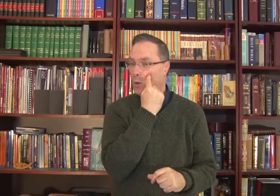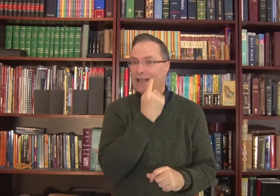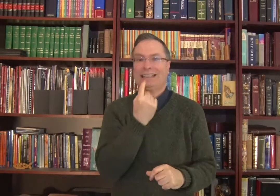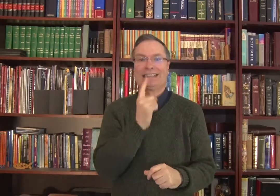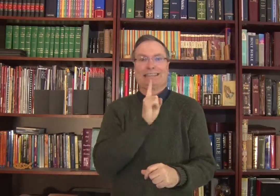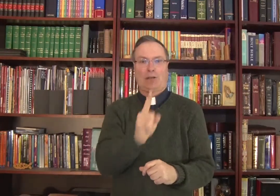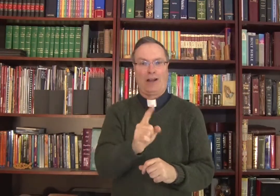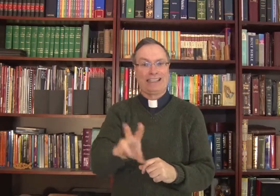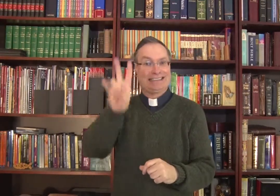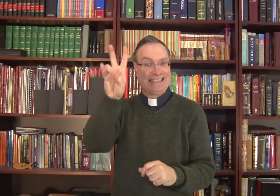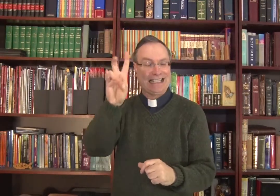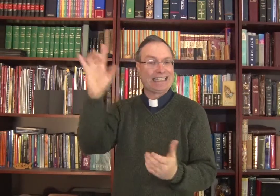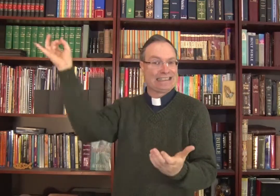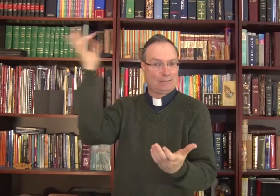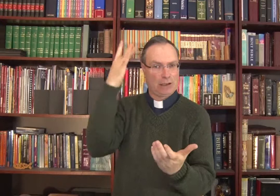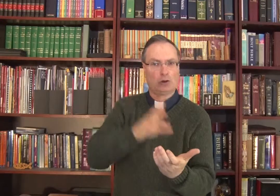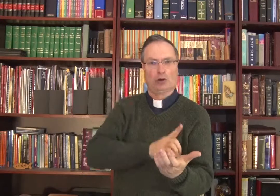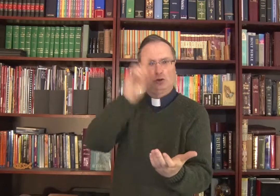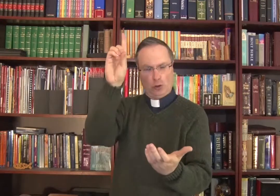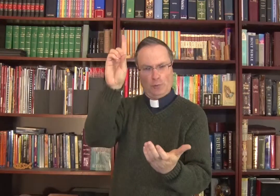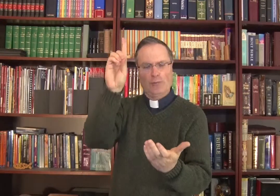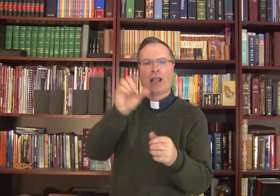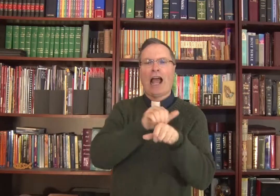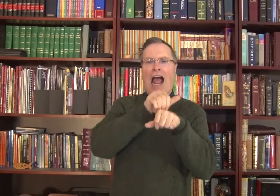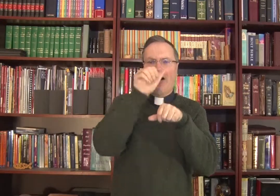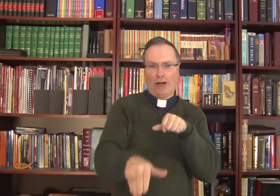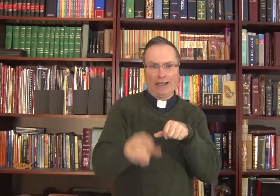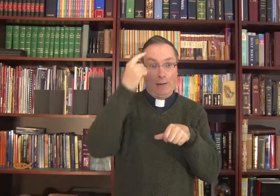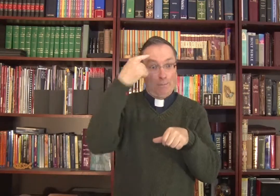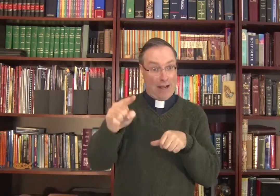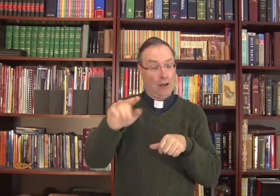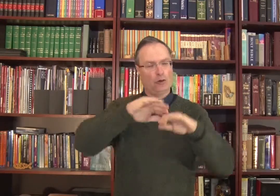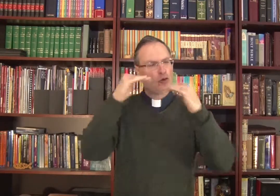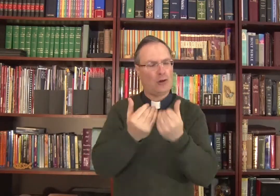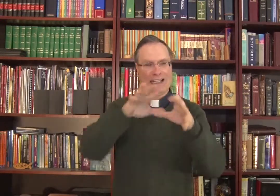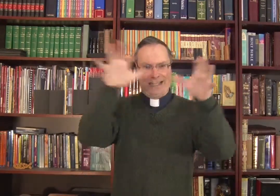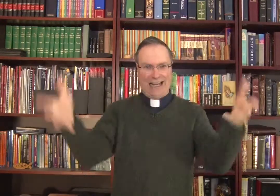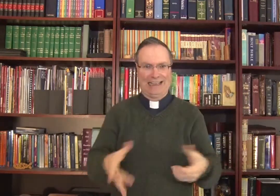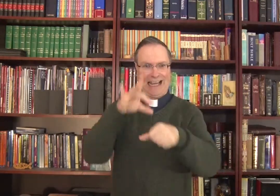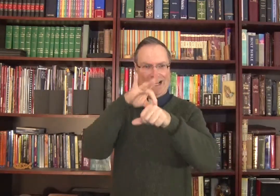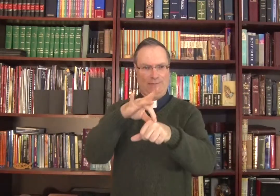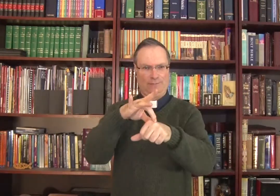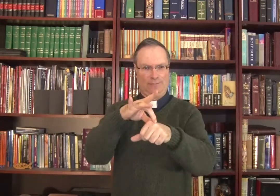qui sont les sept esprits de Dieu envoyés par toute la terre.